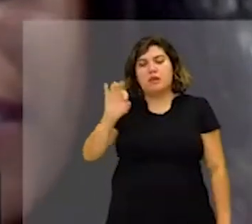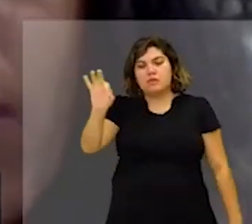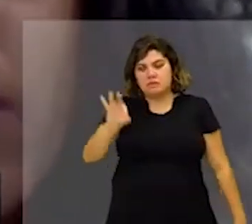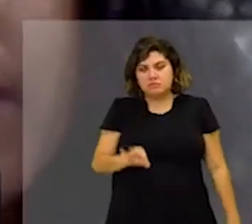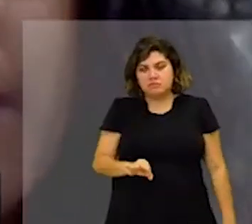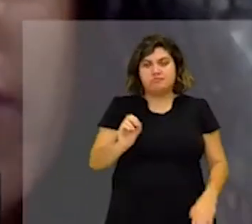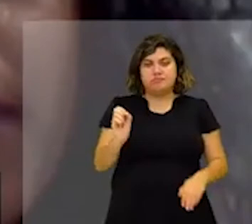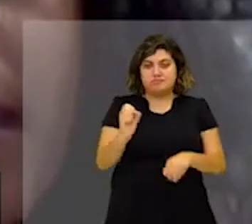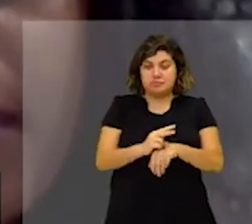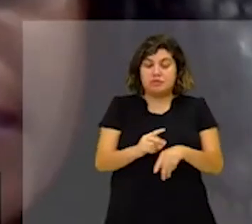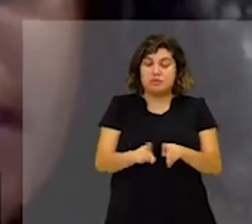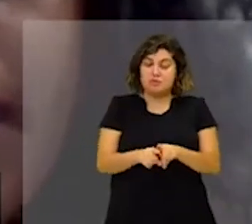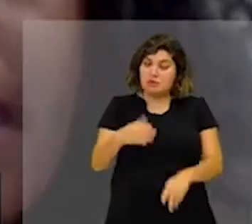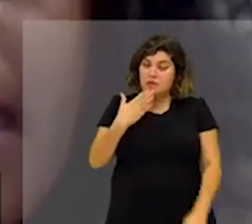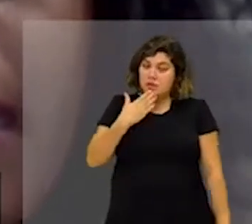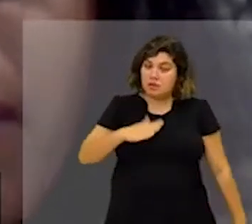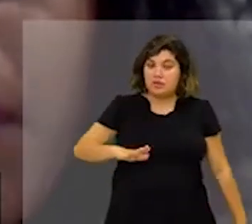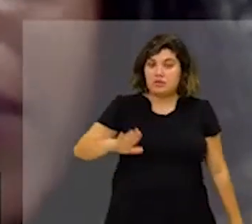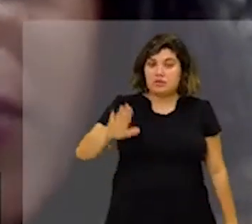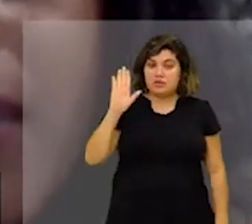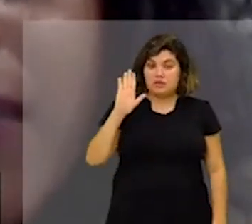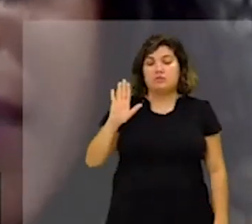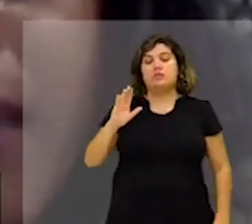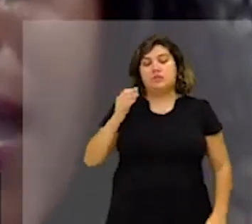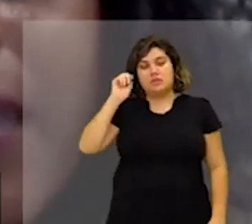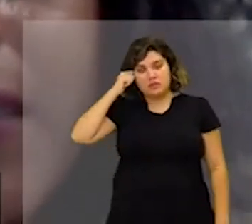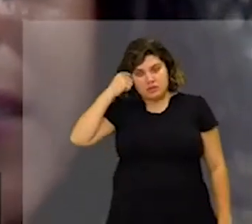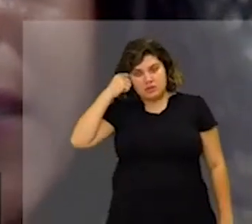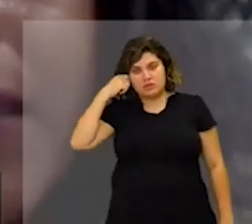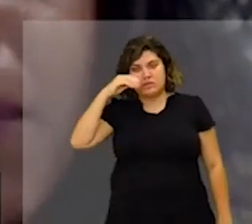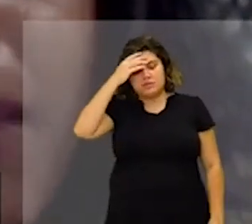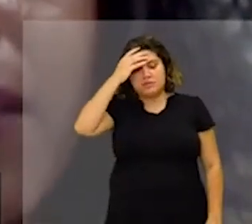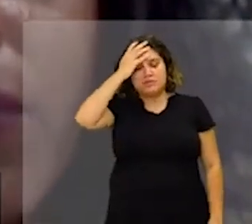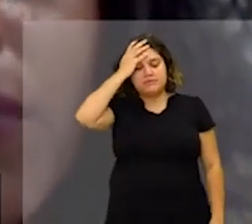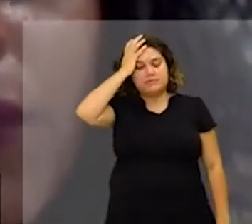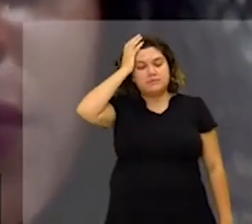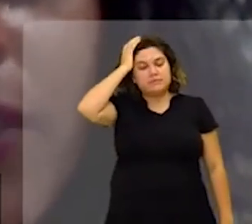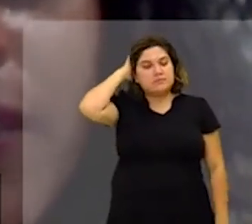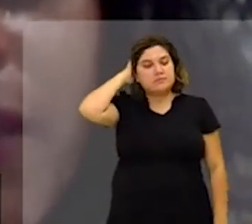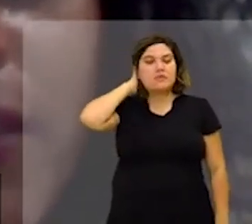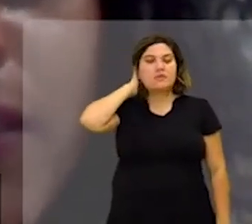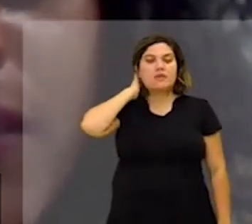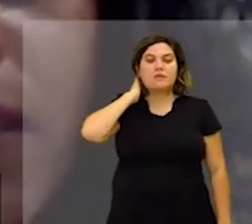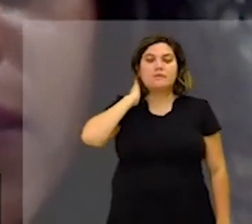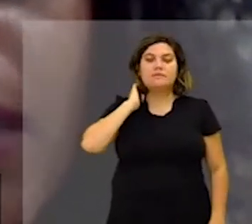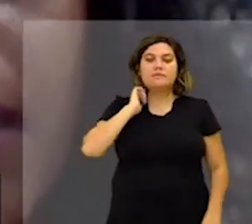negras e contas partidárias né Então a partir dessa análise desse médico foi utilizado para